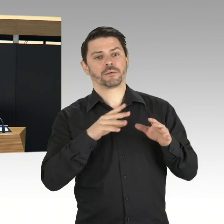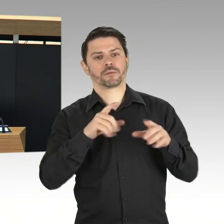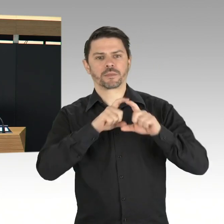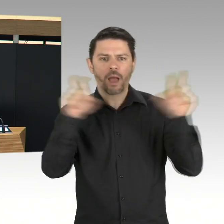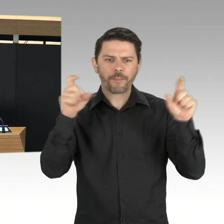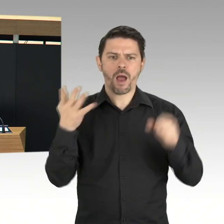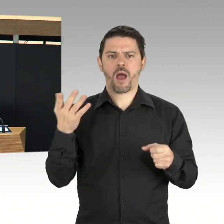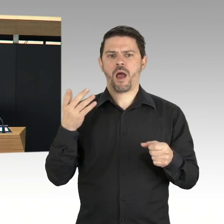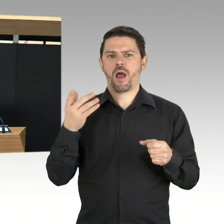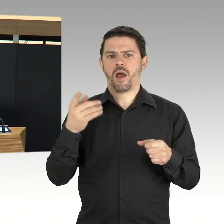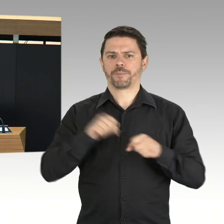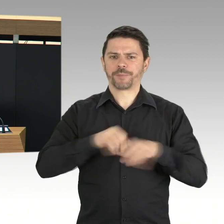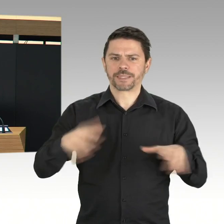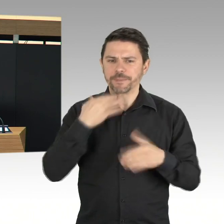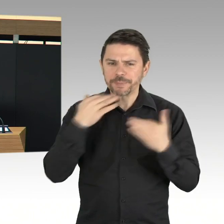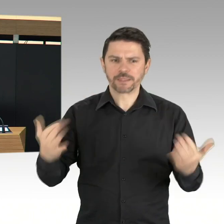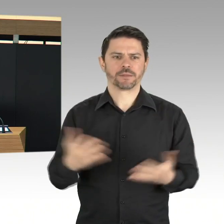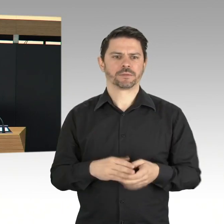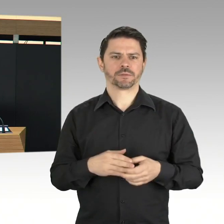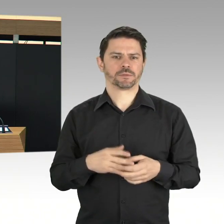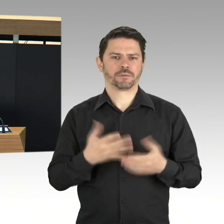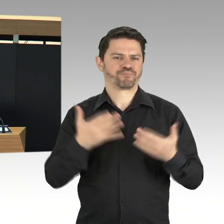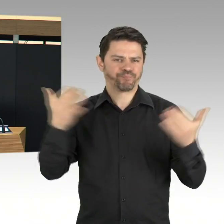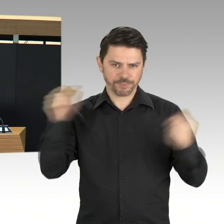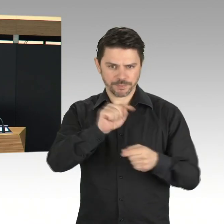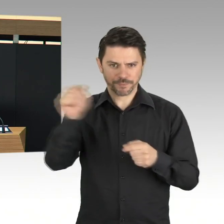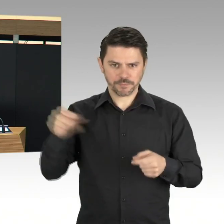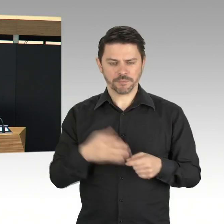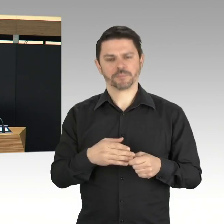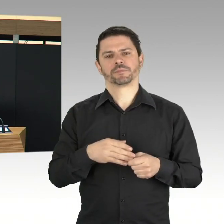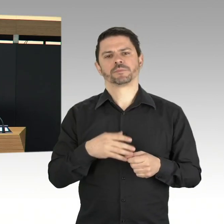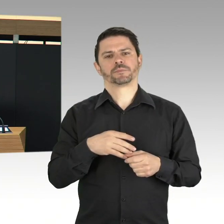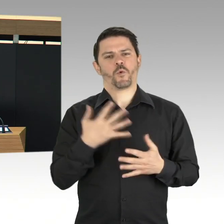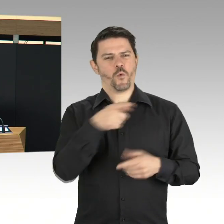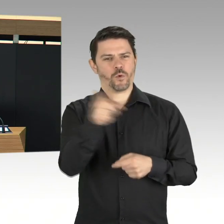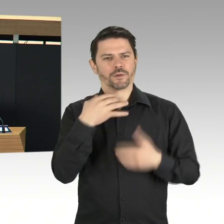sind schlichtweg falsch. (Beifall)